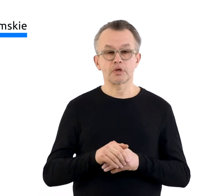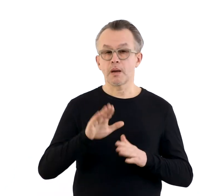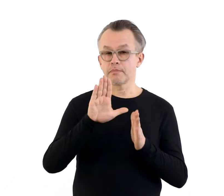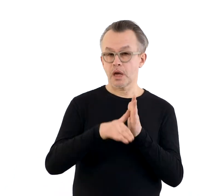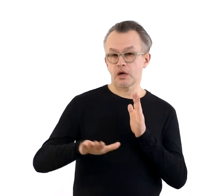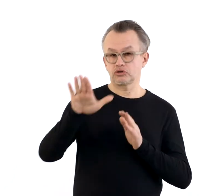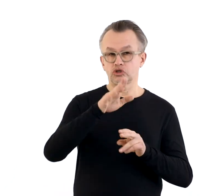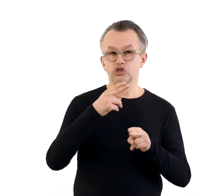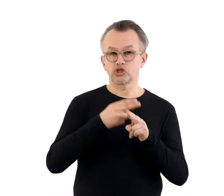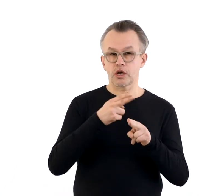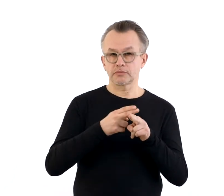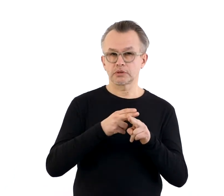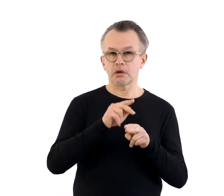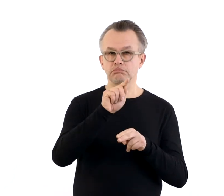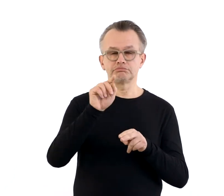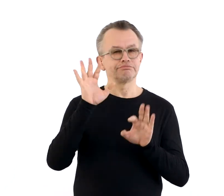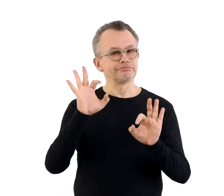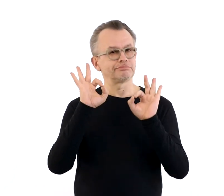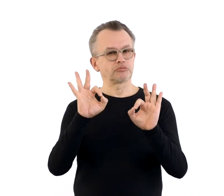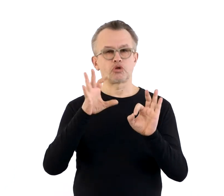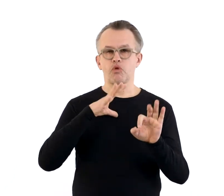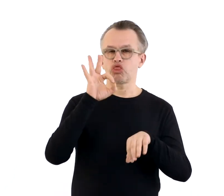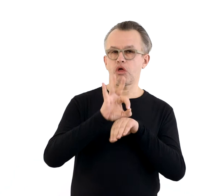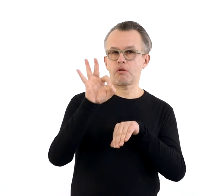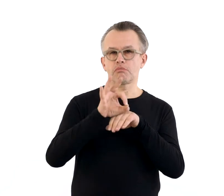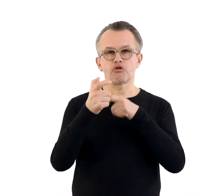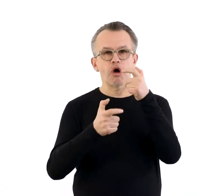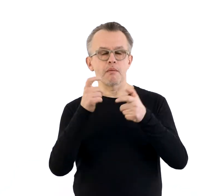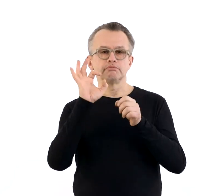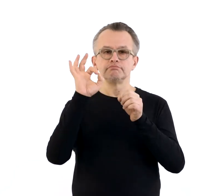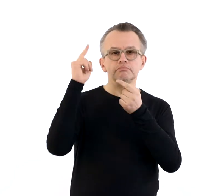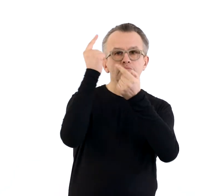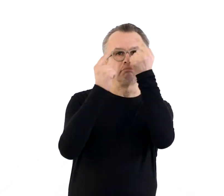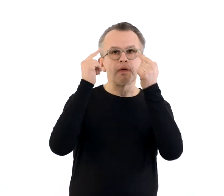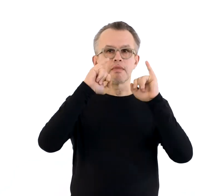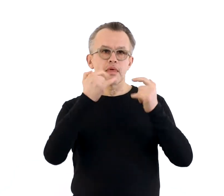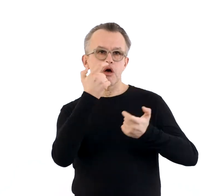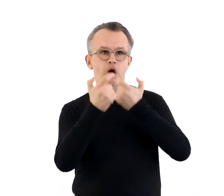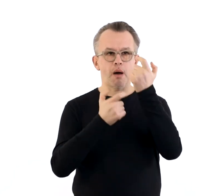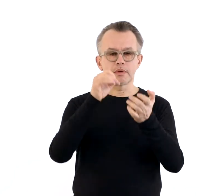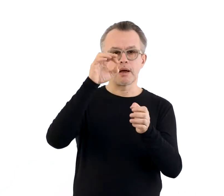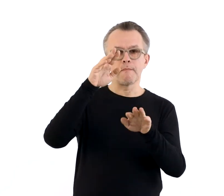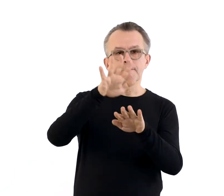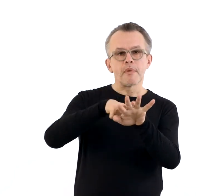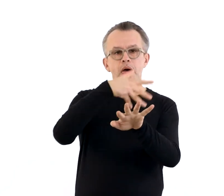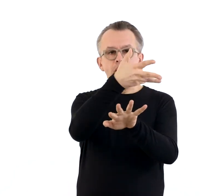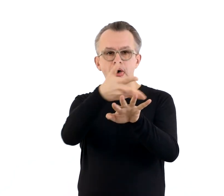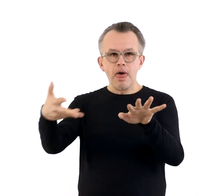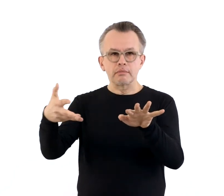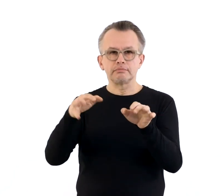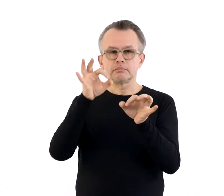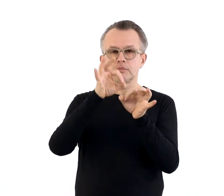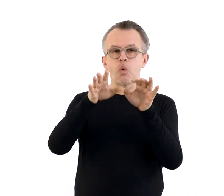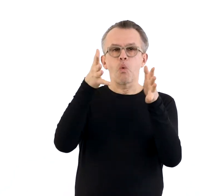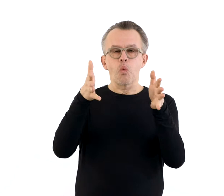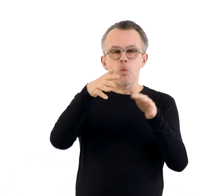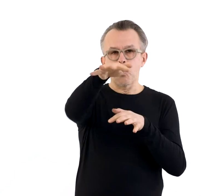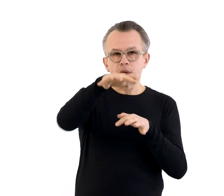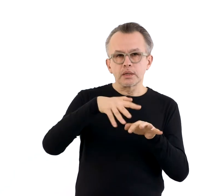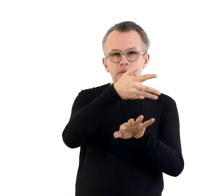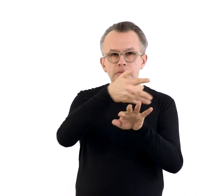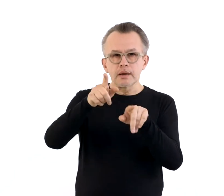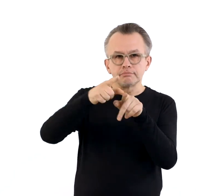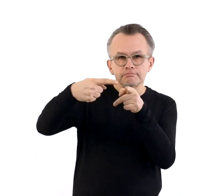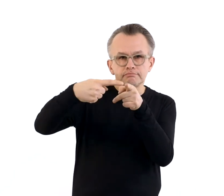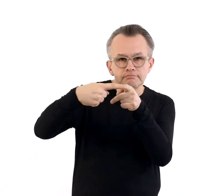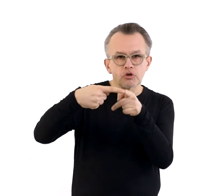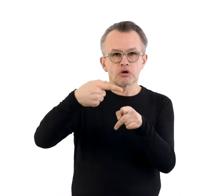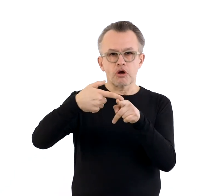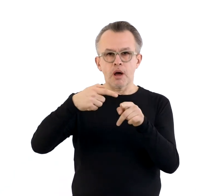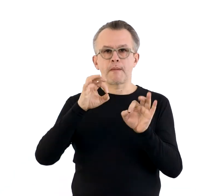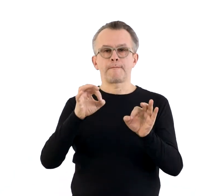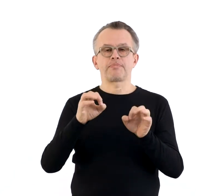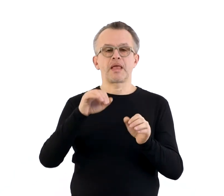Miasto rzymskie było zaprojektowane w bardzo przemyślany sposób z regularnym planem, ulicami przecinającymi się pod kątem prostym